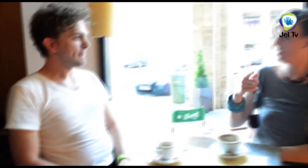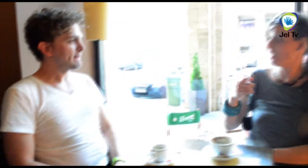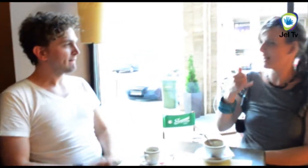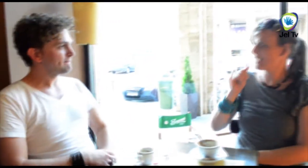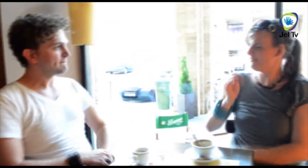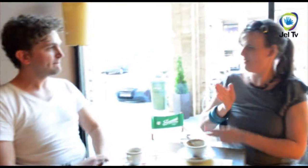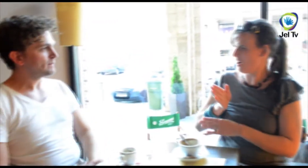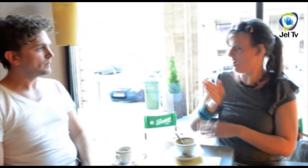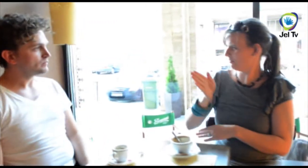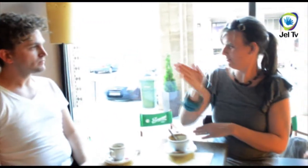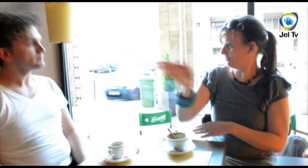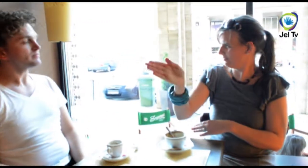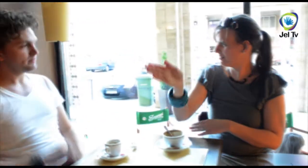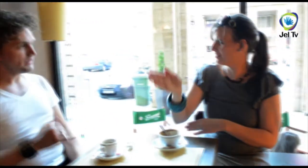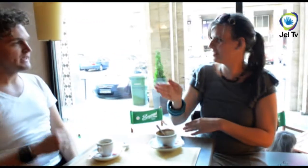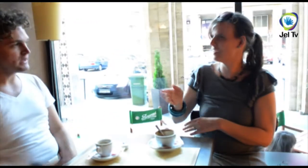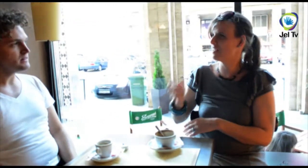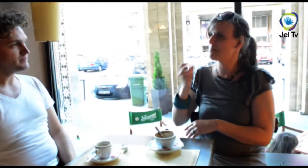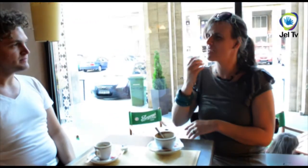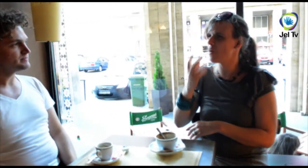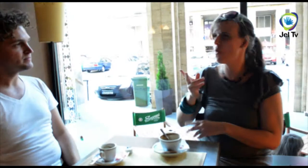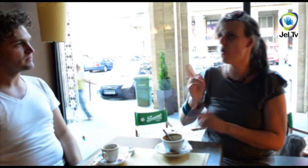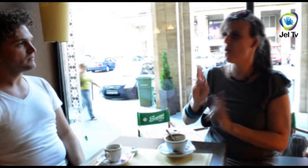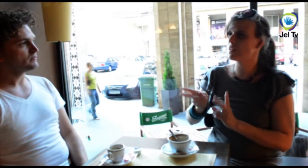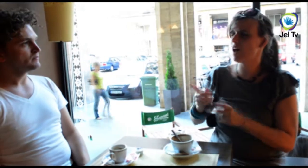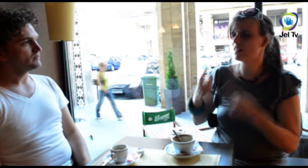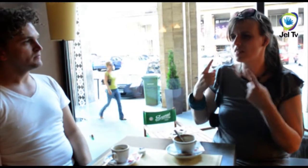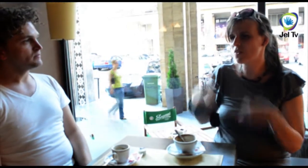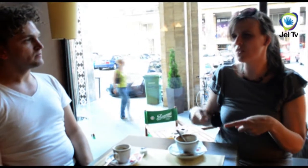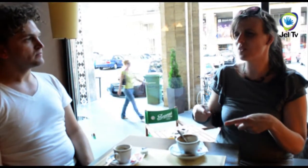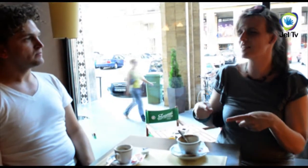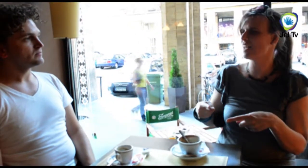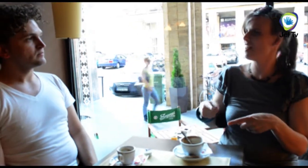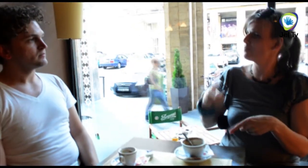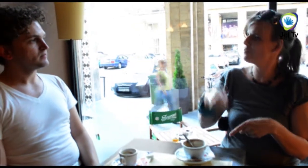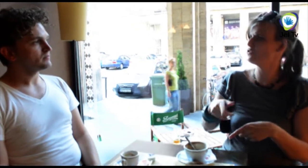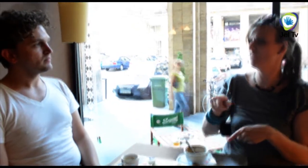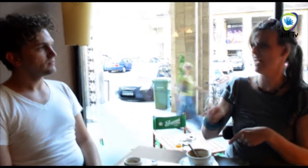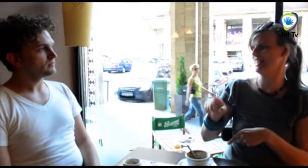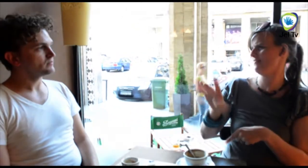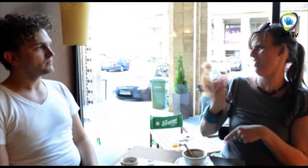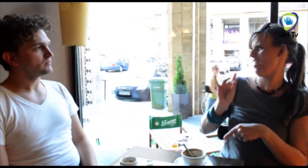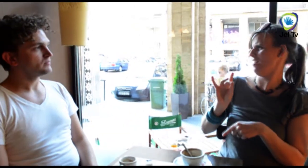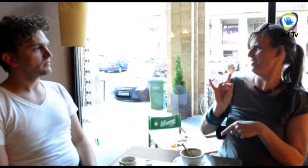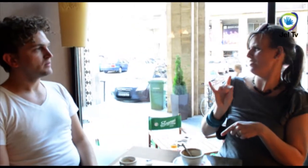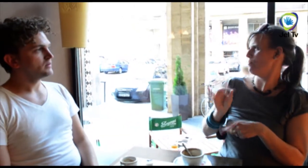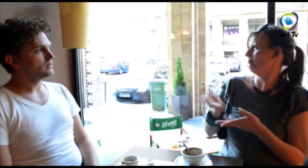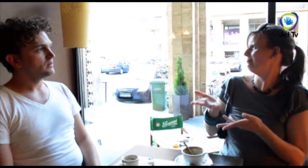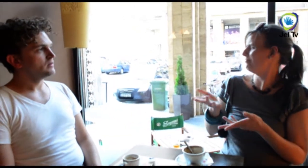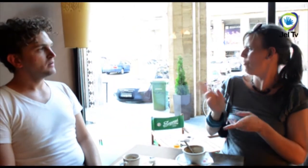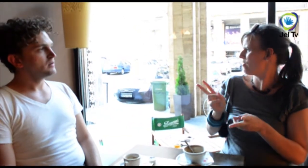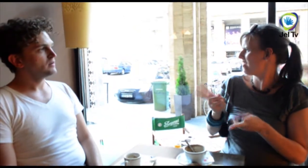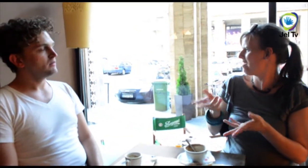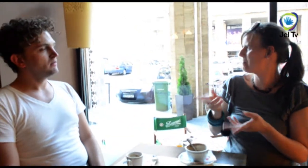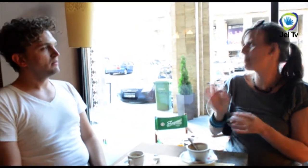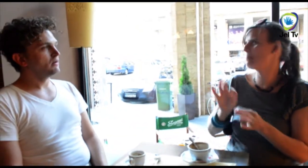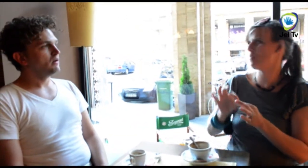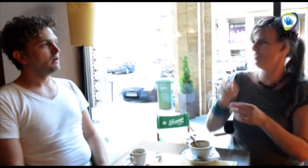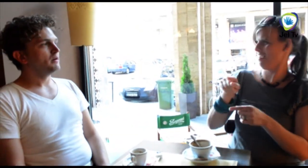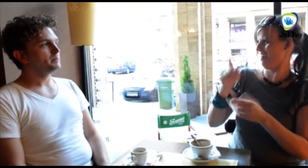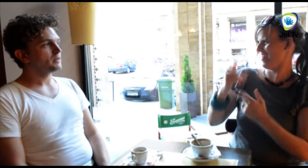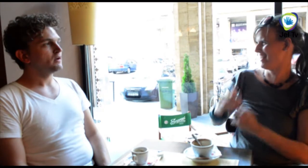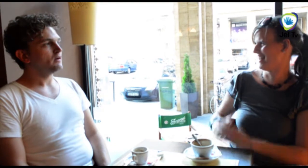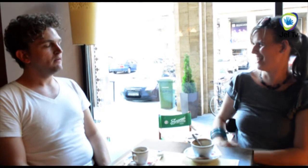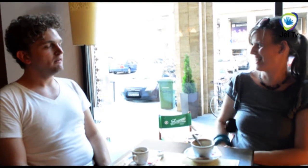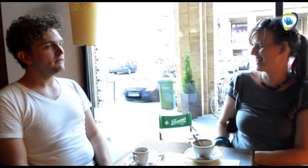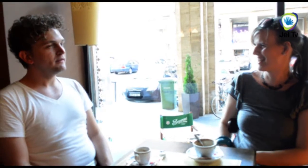Évek alatt mikor és hogyan döntöttél, hogy ezt a szakmát választottad, és miért pont ezt?